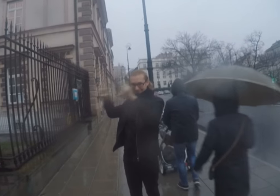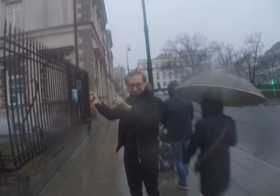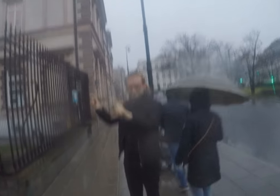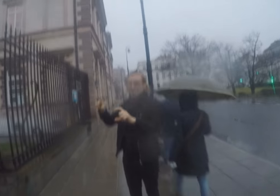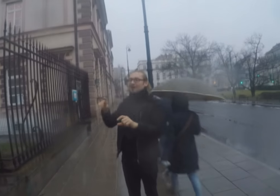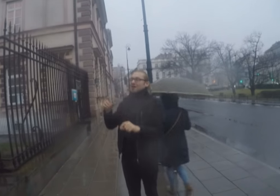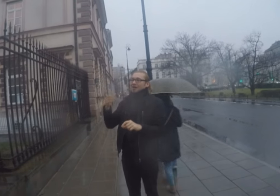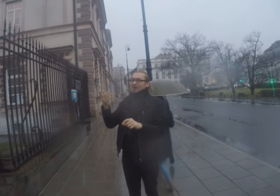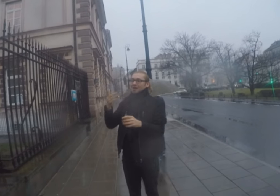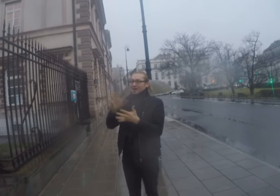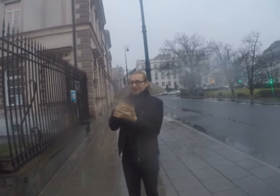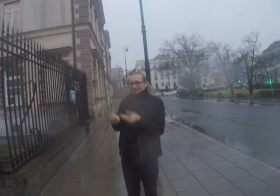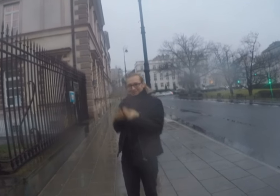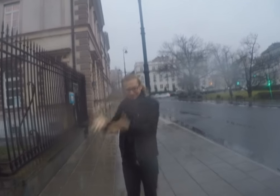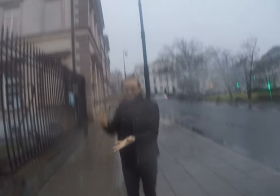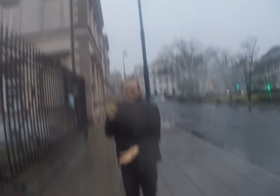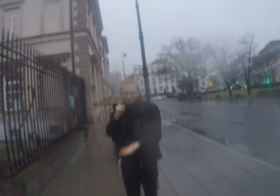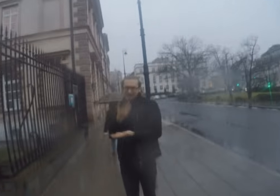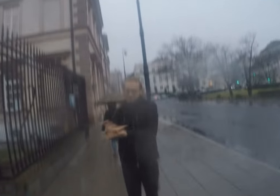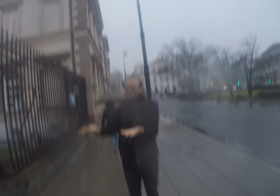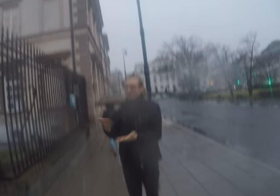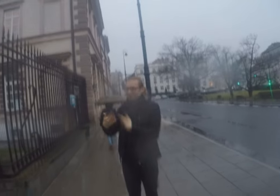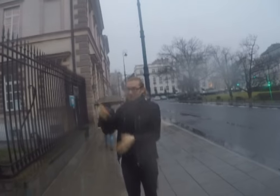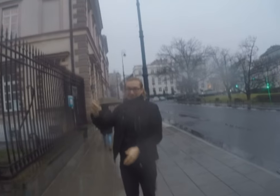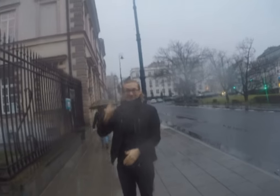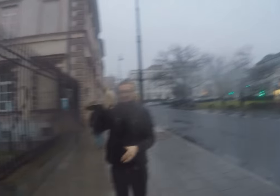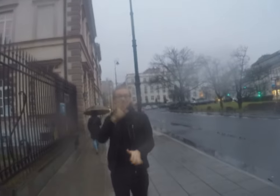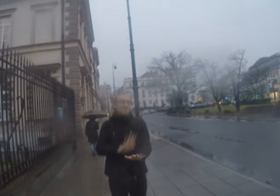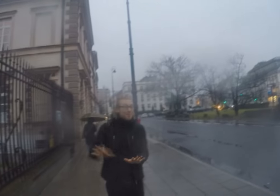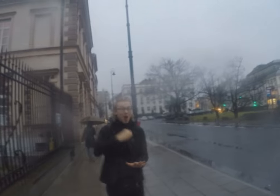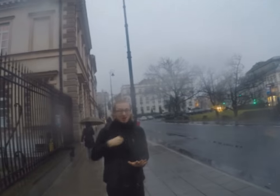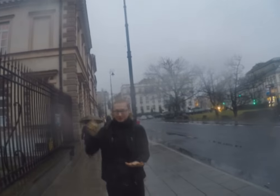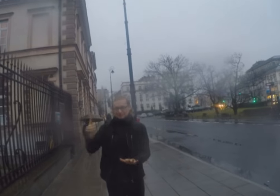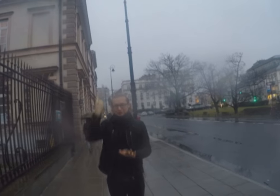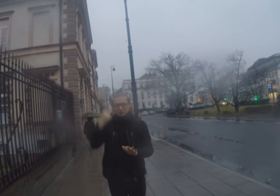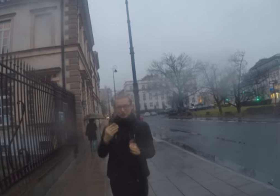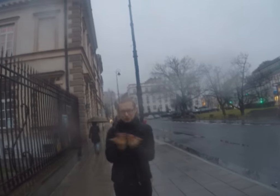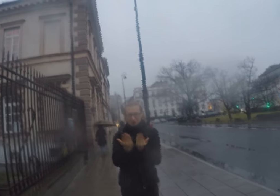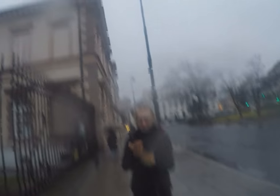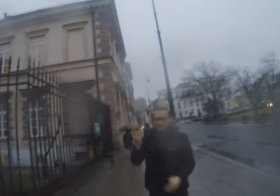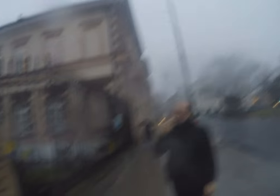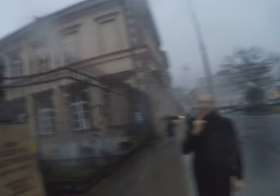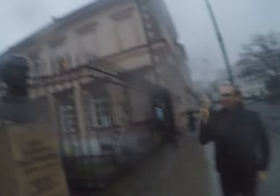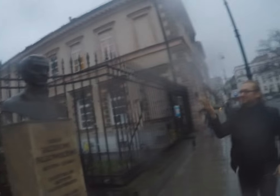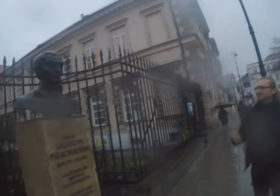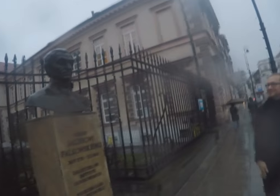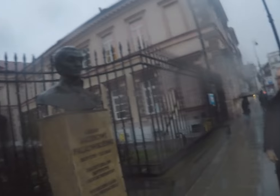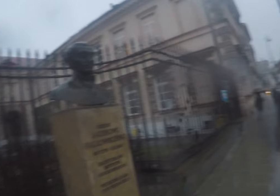Es war die erste Gehörlosenschule in Polen.